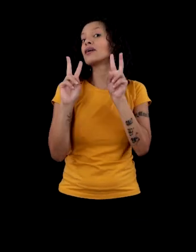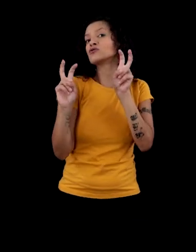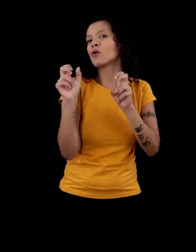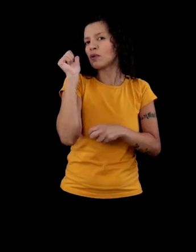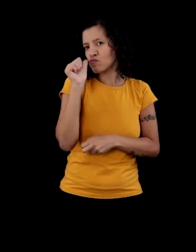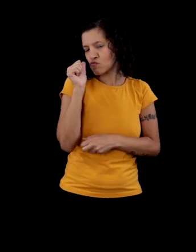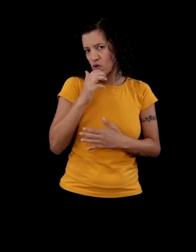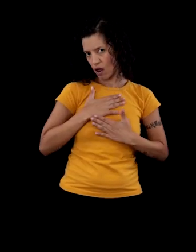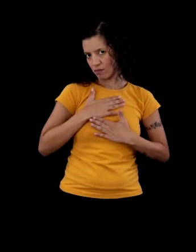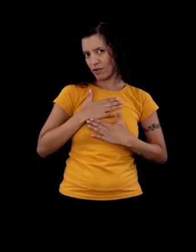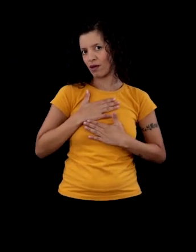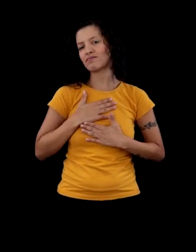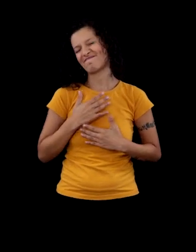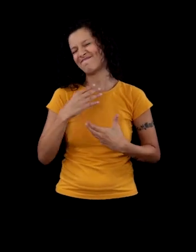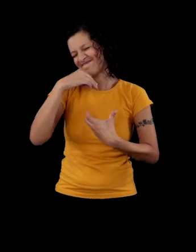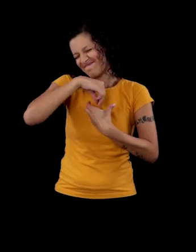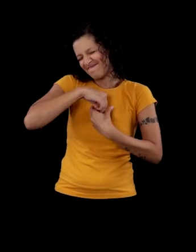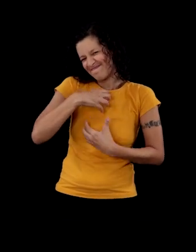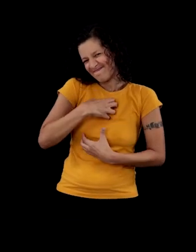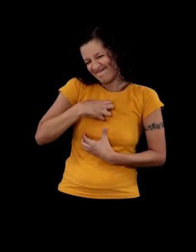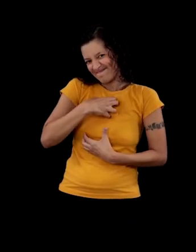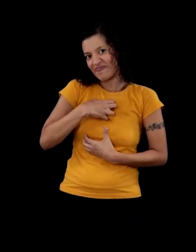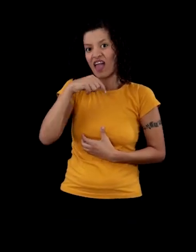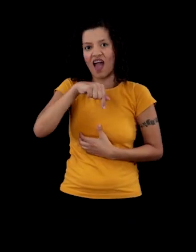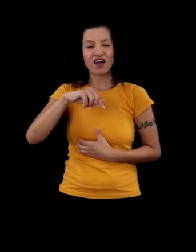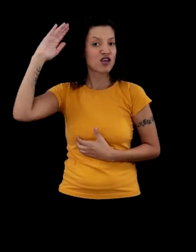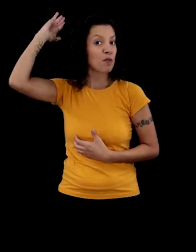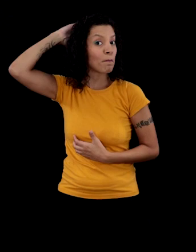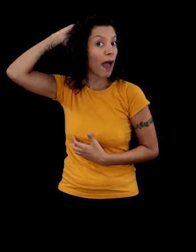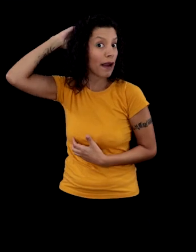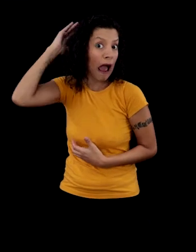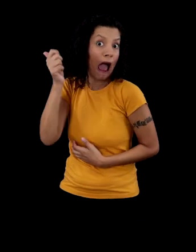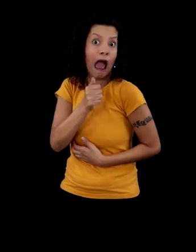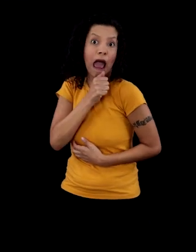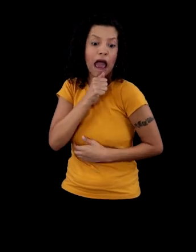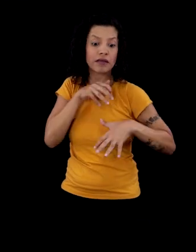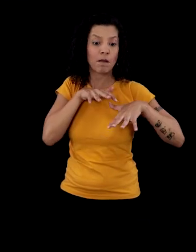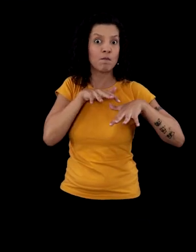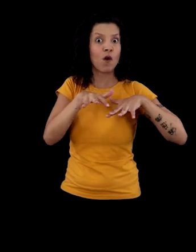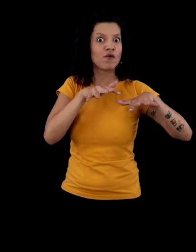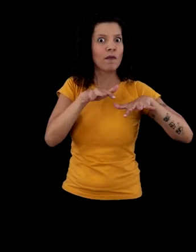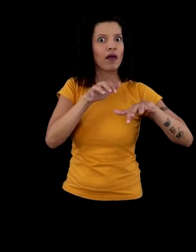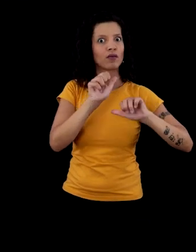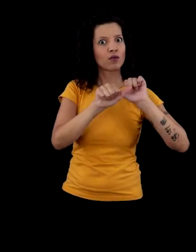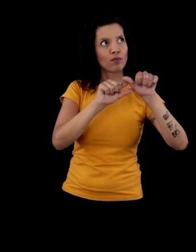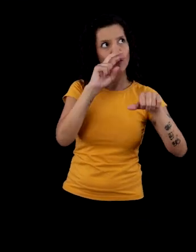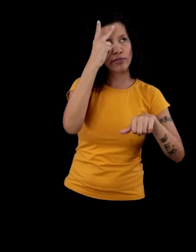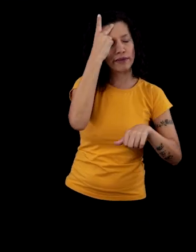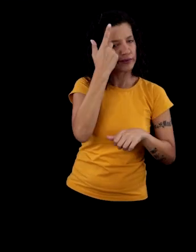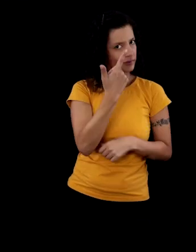quer dizer, era uma coisa da vida da gente, vim no interior, mesmo aqui no Pará não estava esse movimento que agora está,